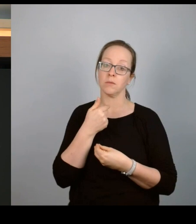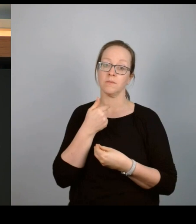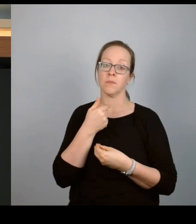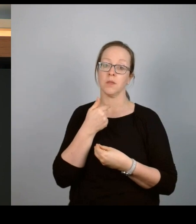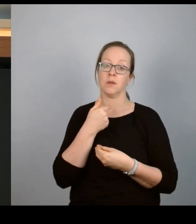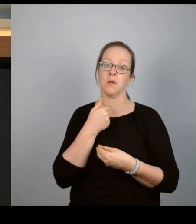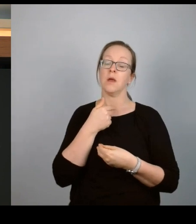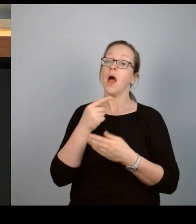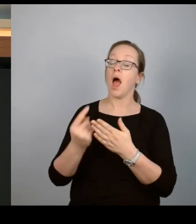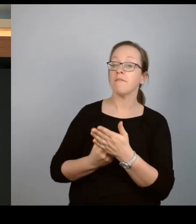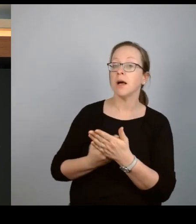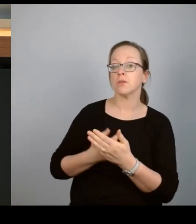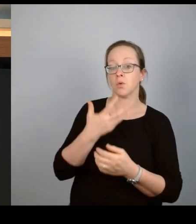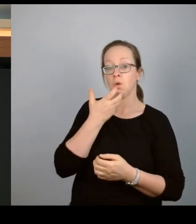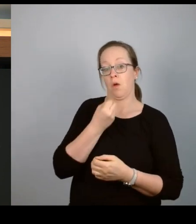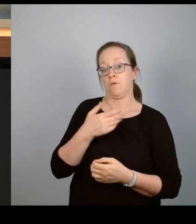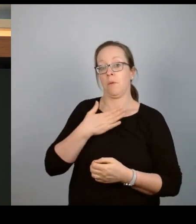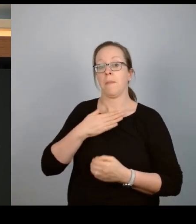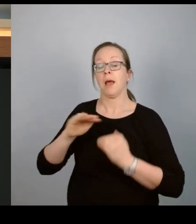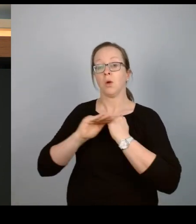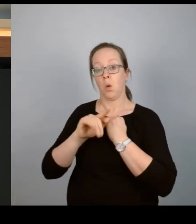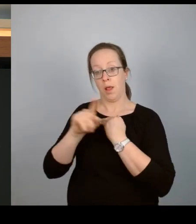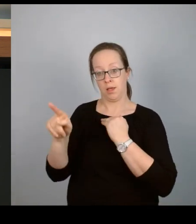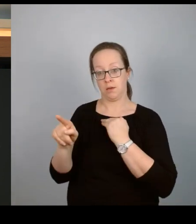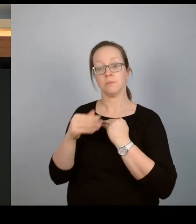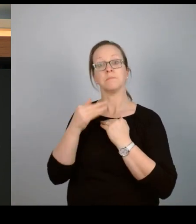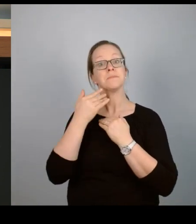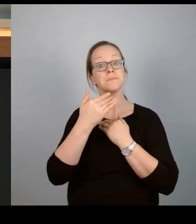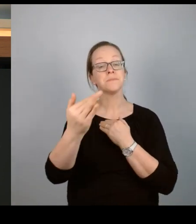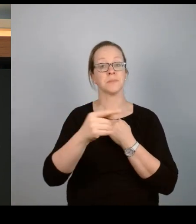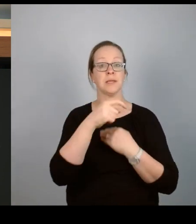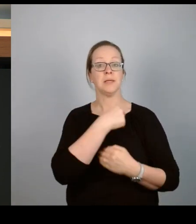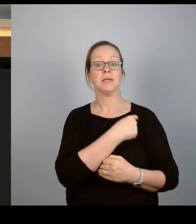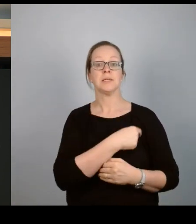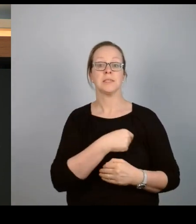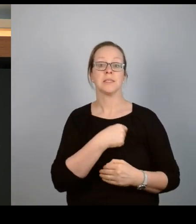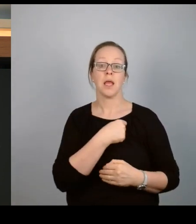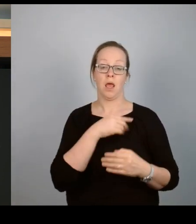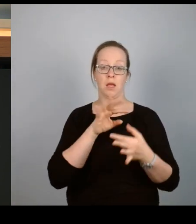Wichtig ist, Datenschutz als Querschnittsthema zu begreifen, Datenschutz mit fachlichen